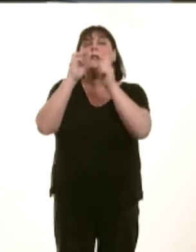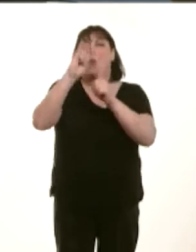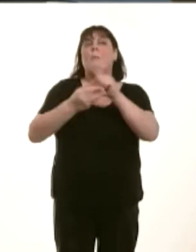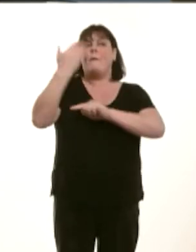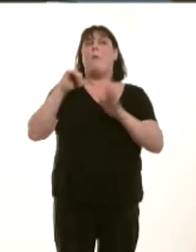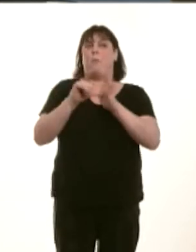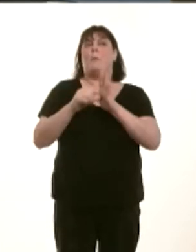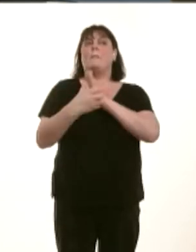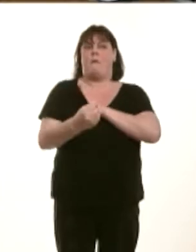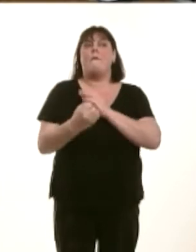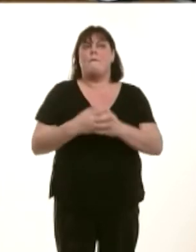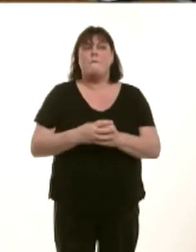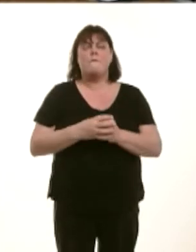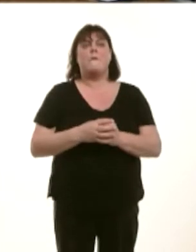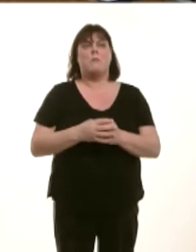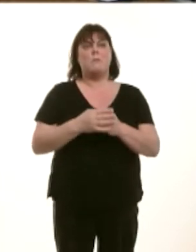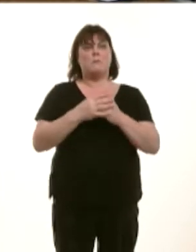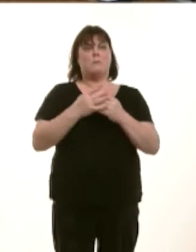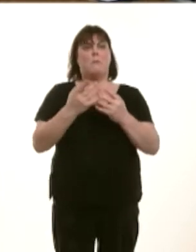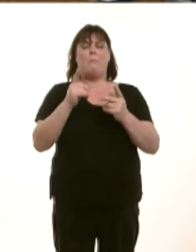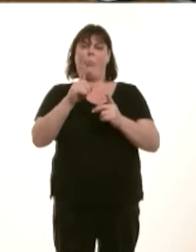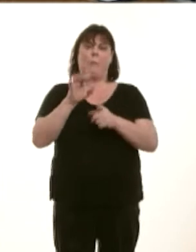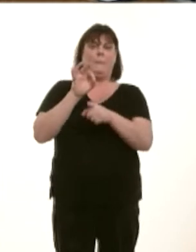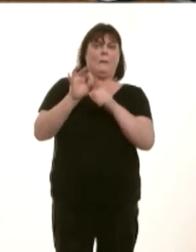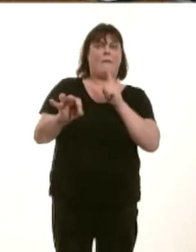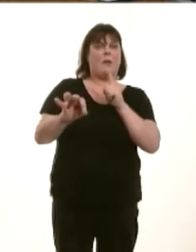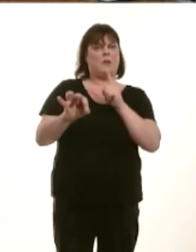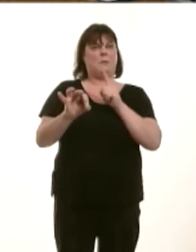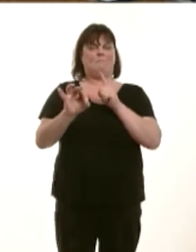existed some years ago. That was with regard to a specific institution. I think we can